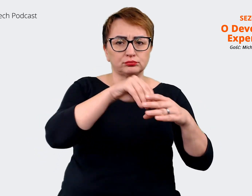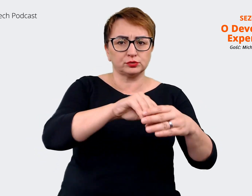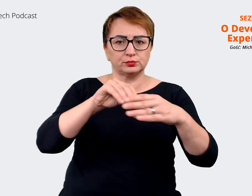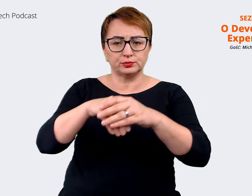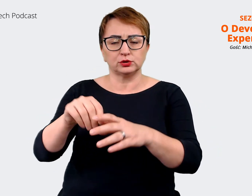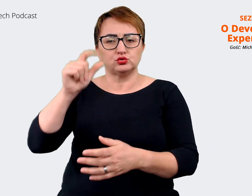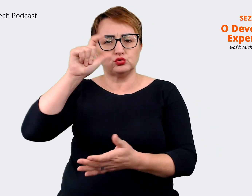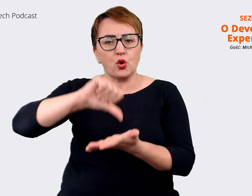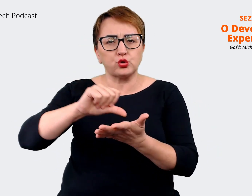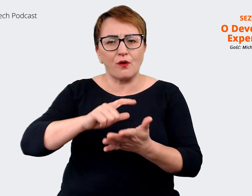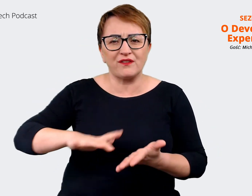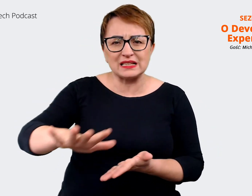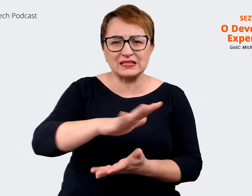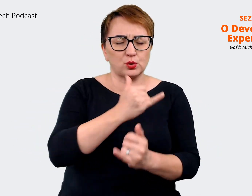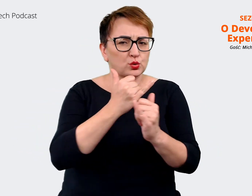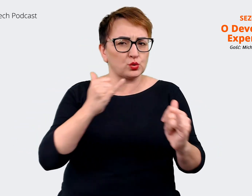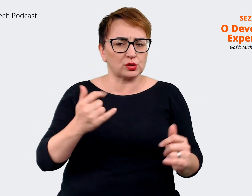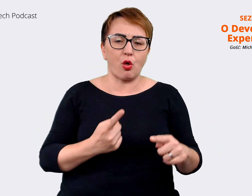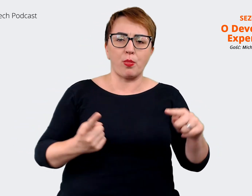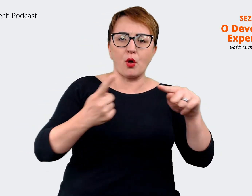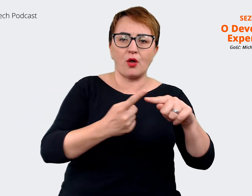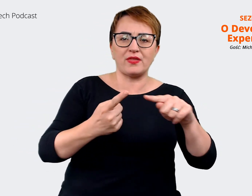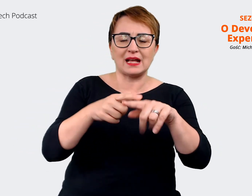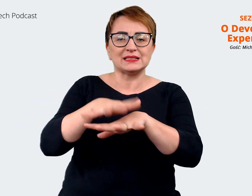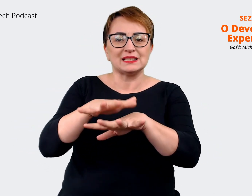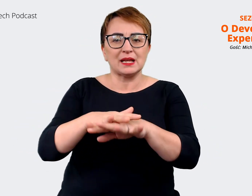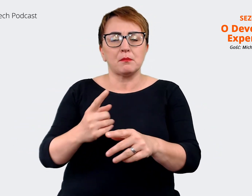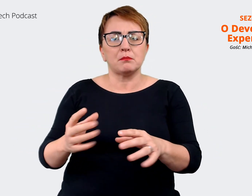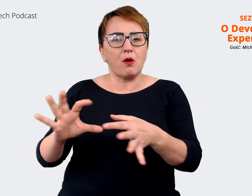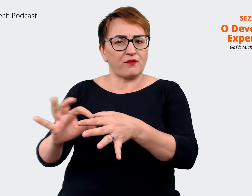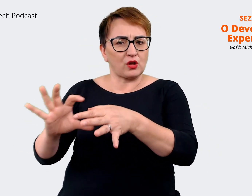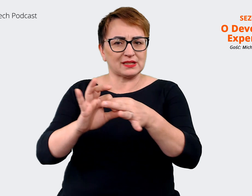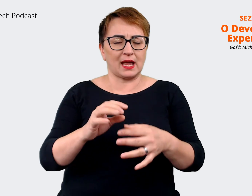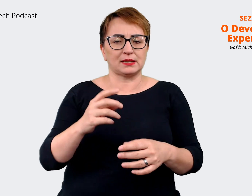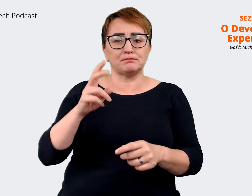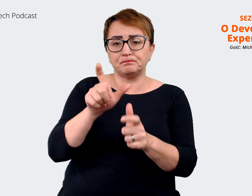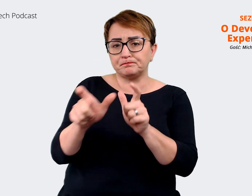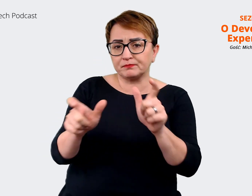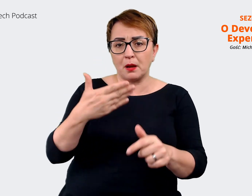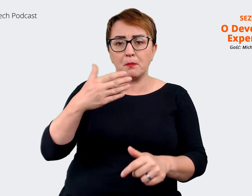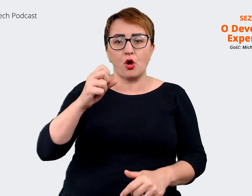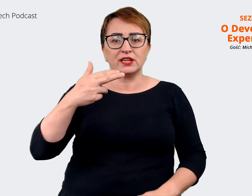dodawać wszelkie jakieś systemy powiązane typu jakiś monitoring logowania i co tylko